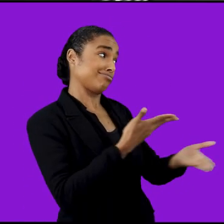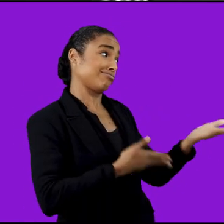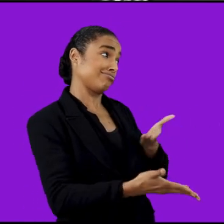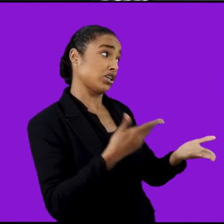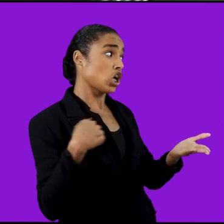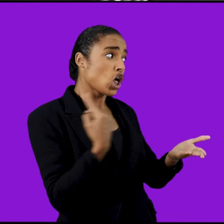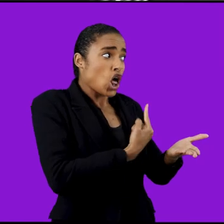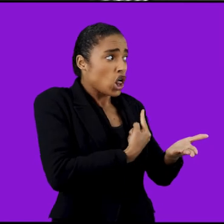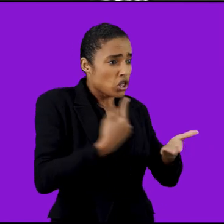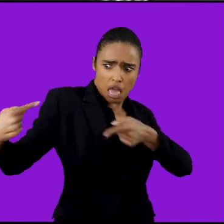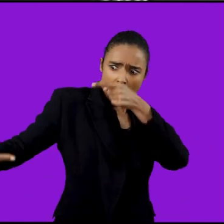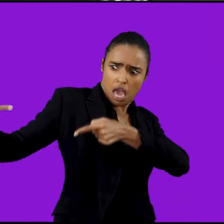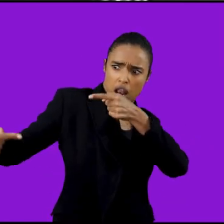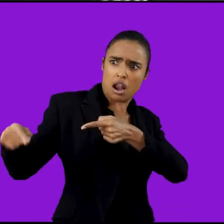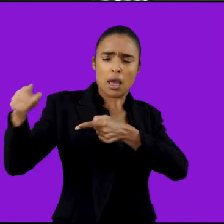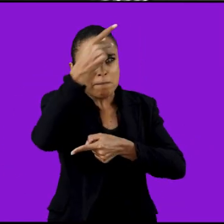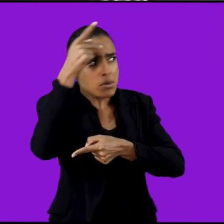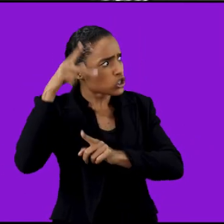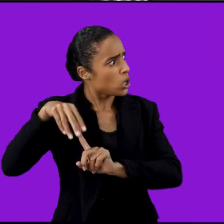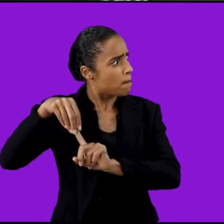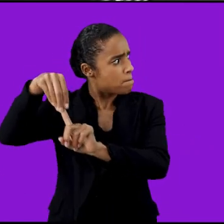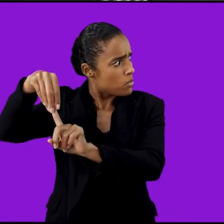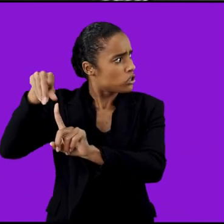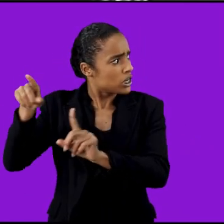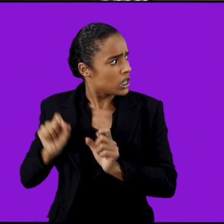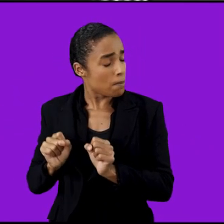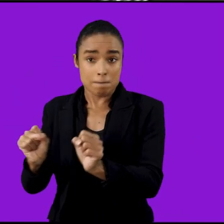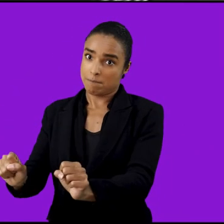com os poderosos da região”. E ali eu fui entender que na verdade “espaço público”